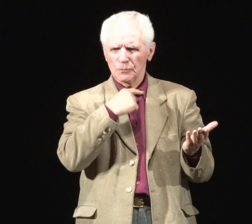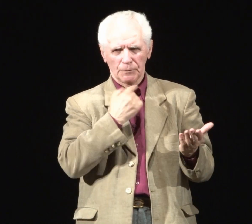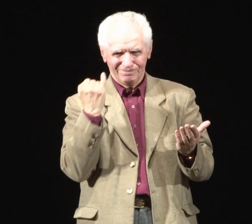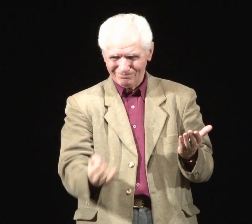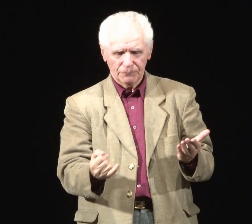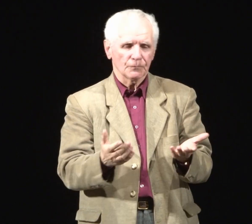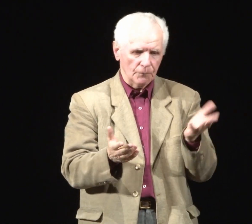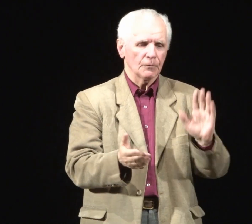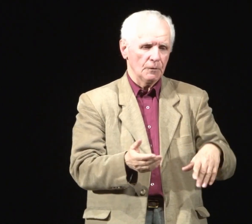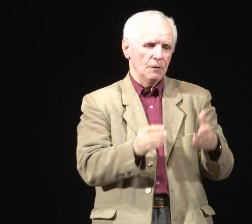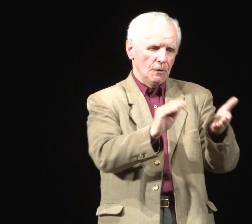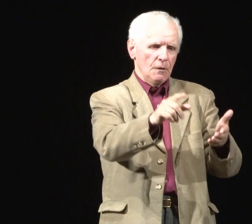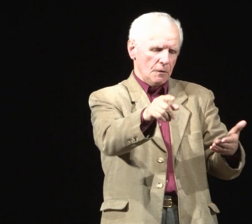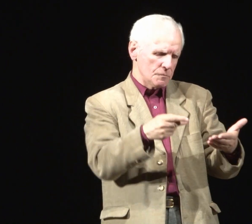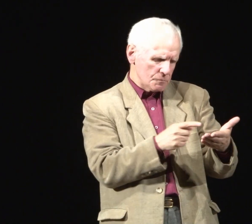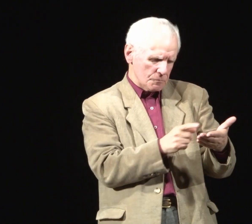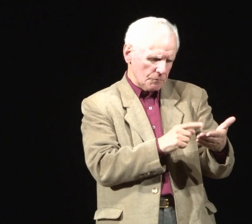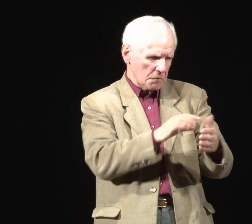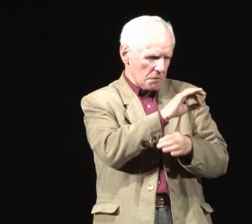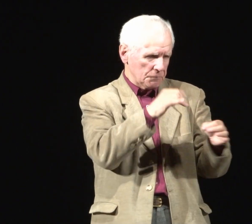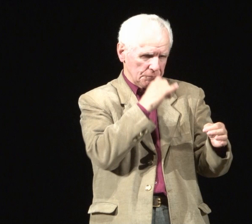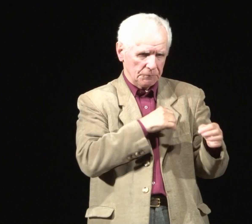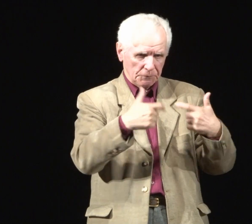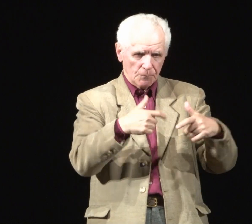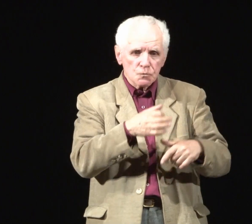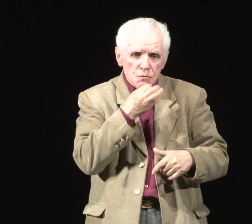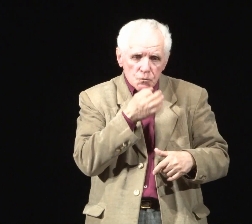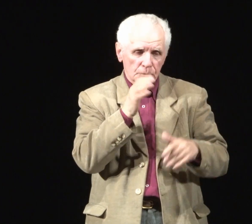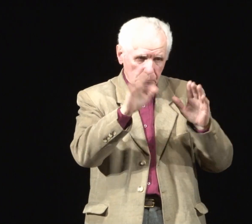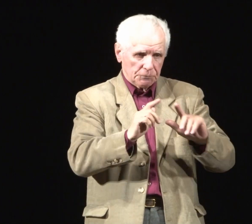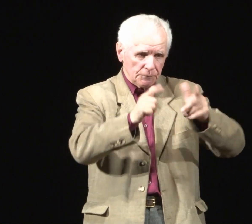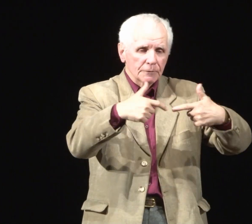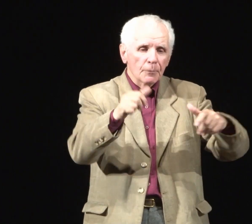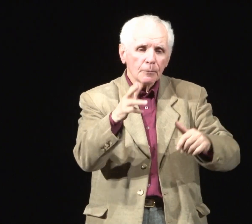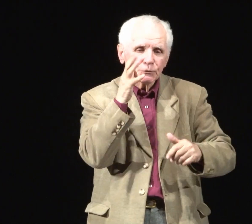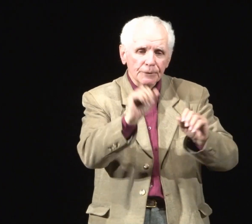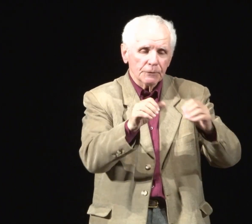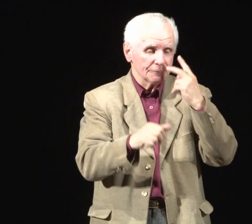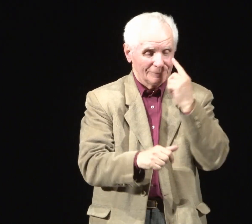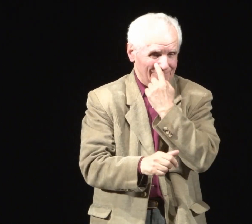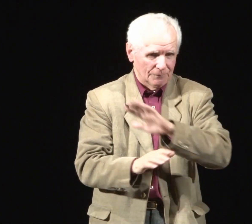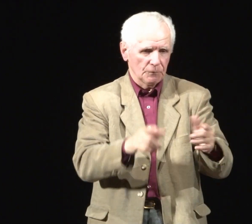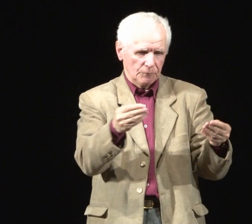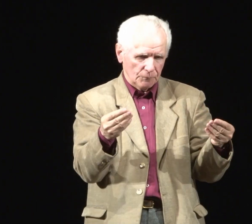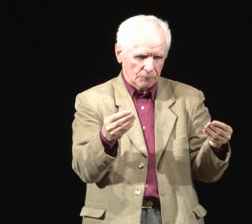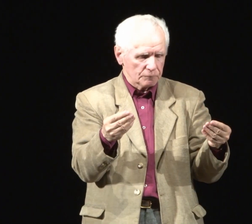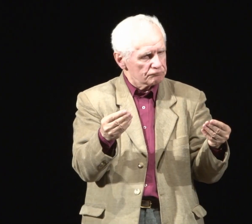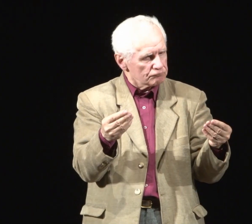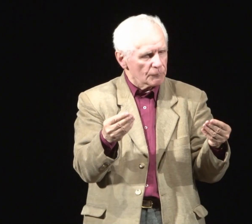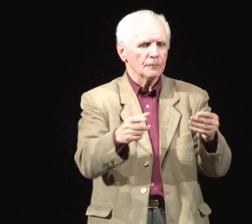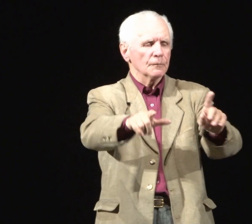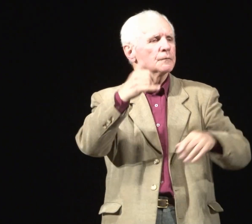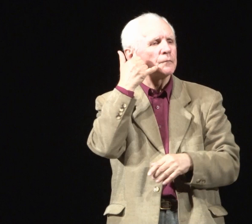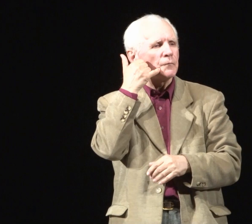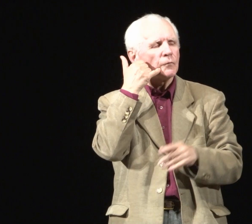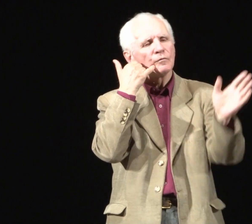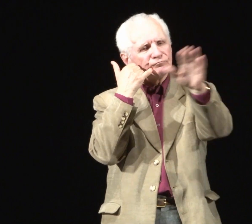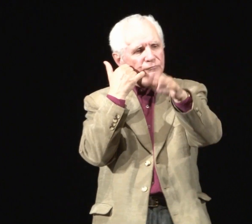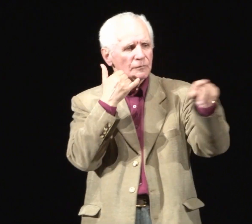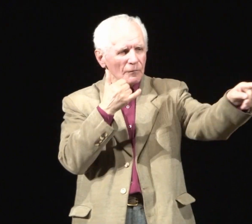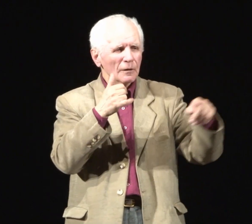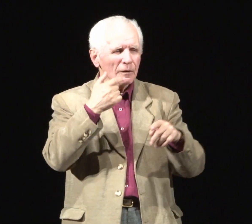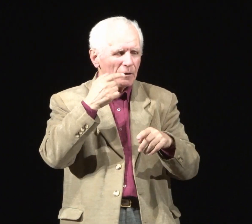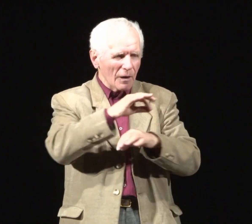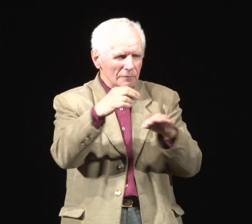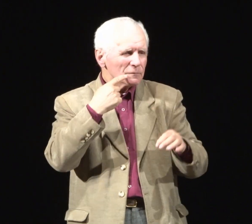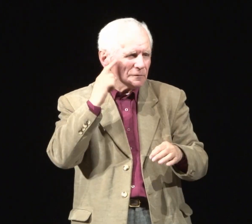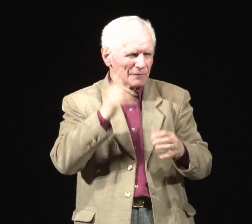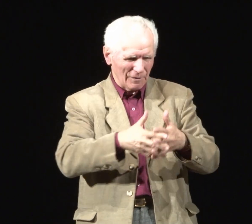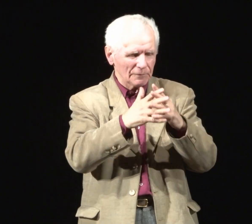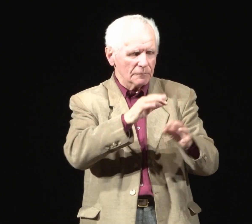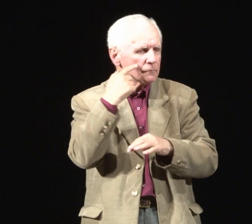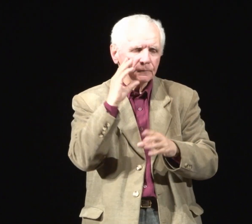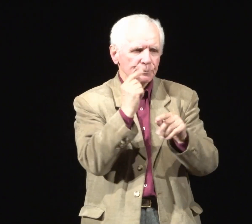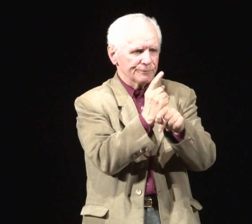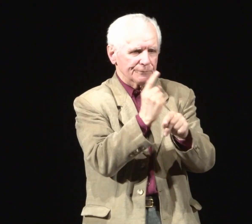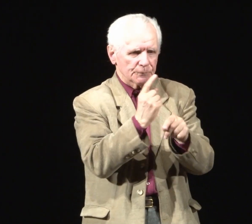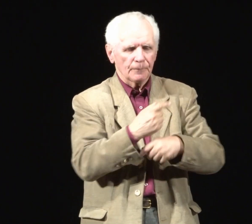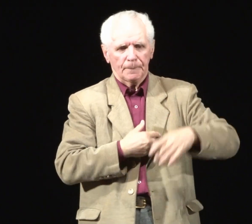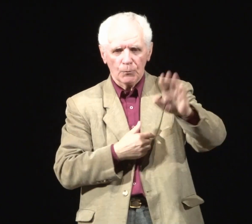Ну вот, девушка прочитала мою жалобу, позвонила куда-то и подвтердила - глухим запрещено быть архитекторами